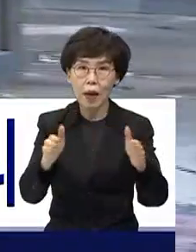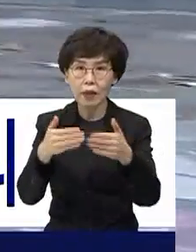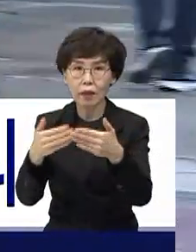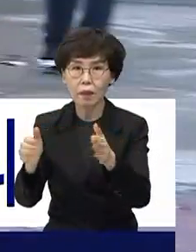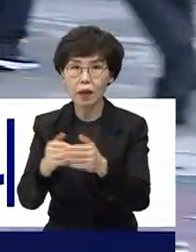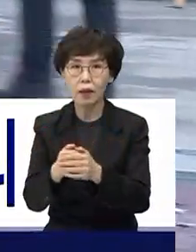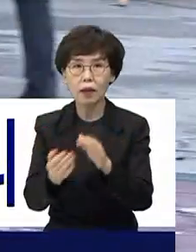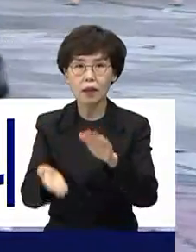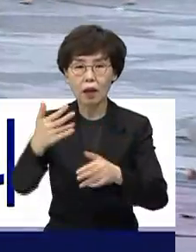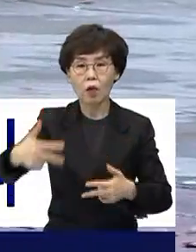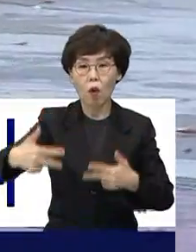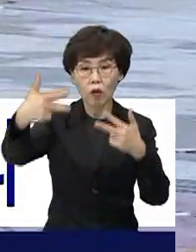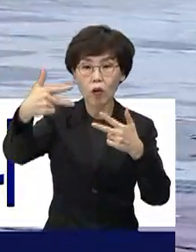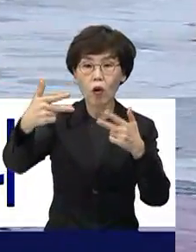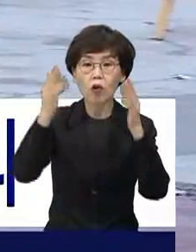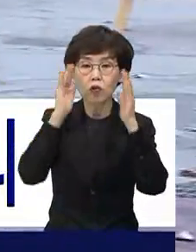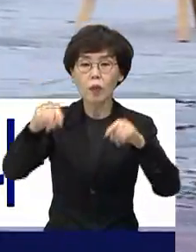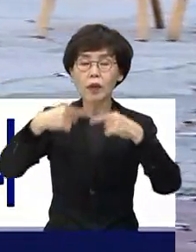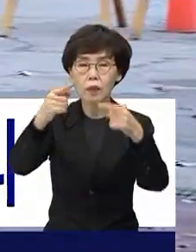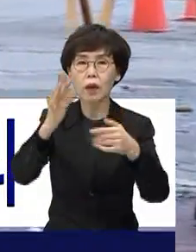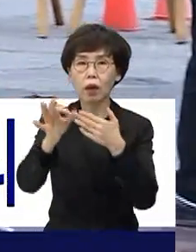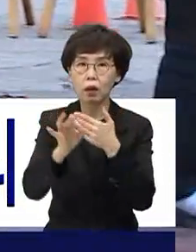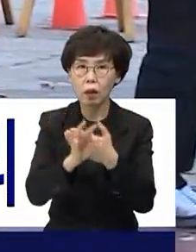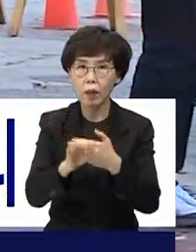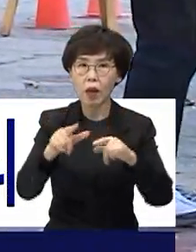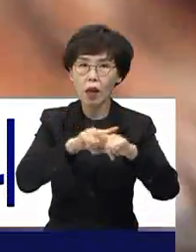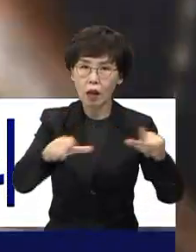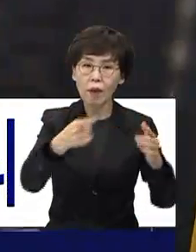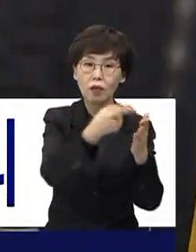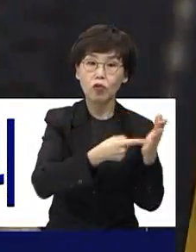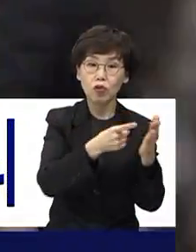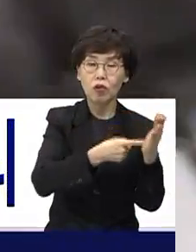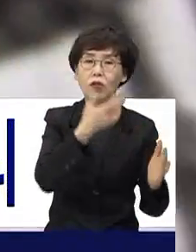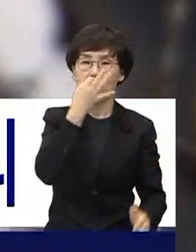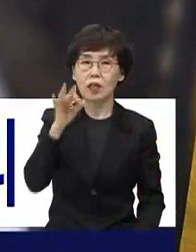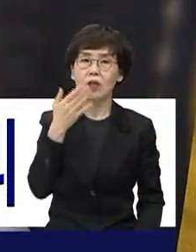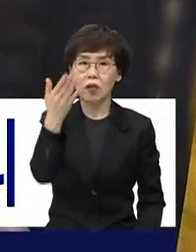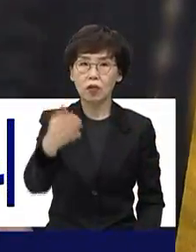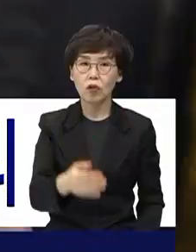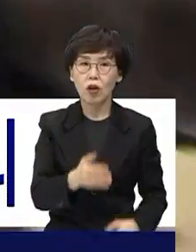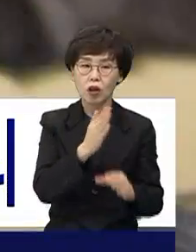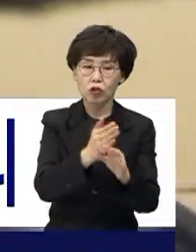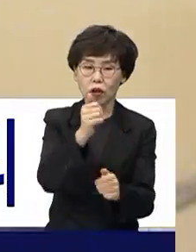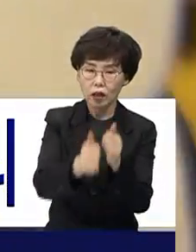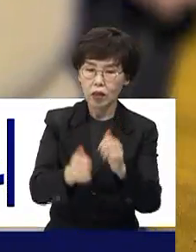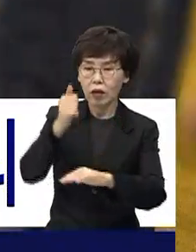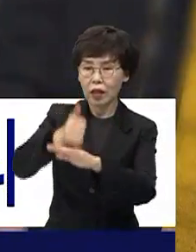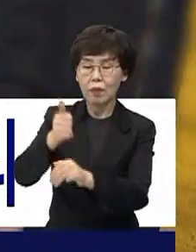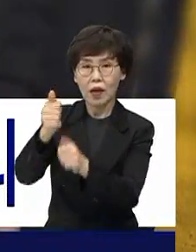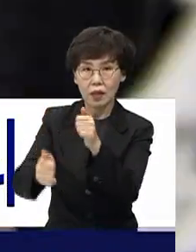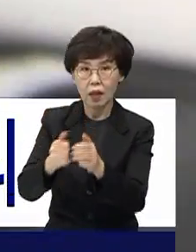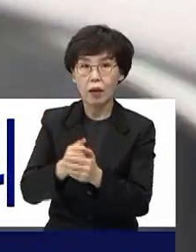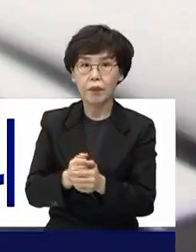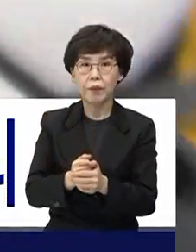이상의 원격 수업에 참여할 경우에는 일반 출석으로 인정하기로 했습니다. 중간이나 기말고사 등 시험 기간에는